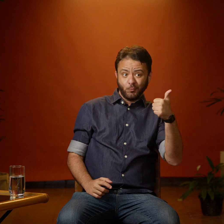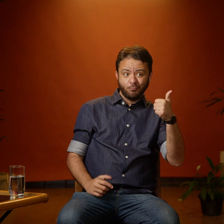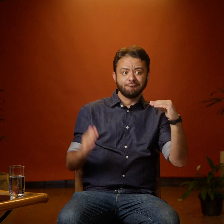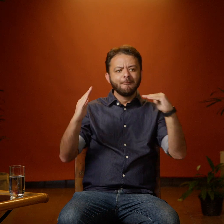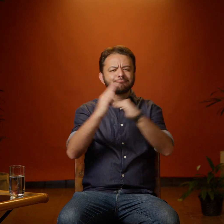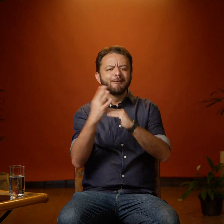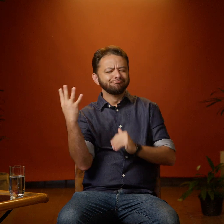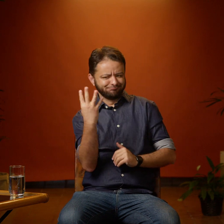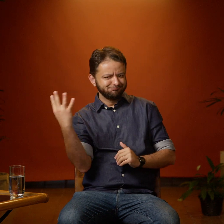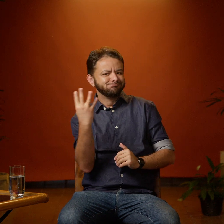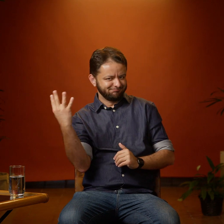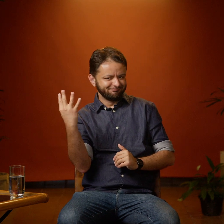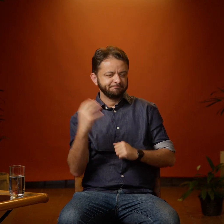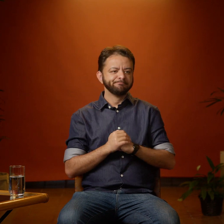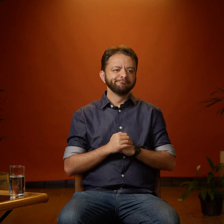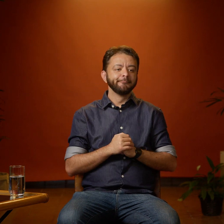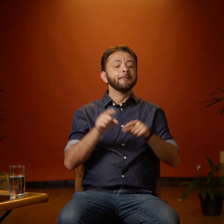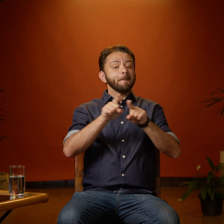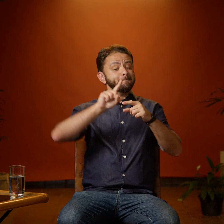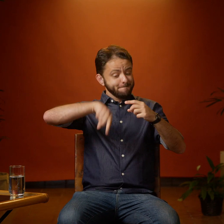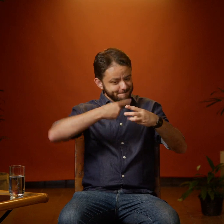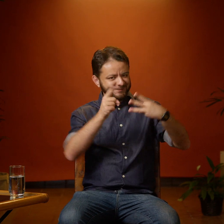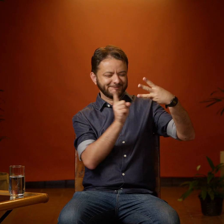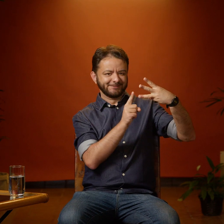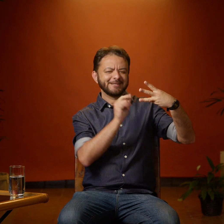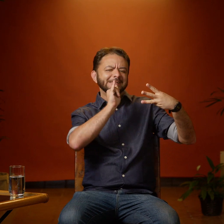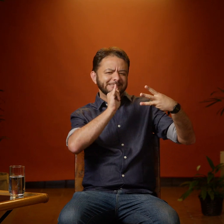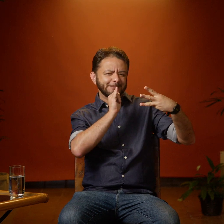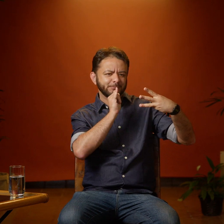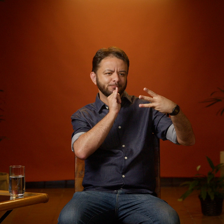o nosso tempo em segundos/ frames ( Quadros) vai varias de 1 segundo a 1 segundo e 20